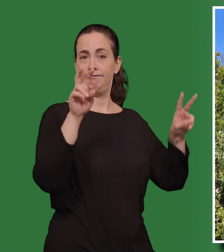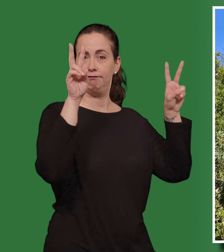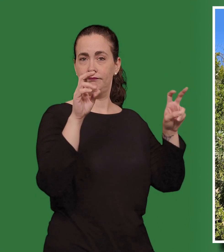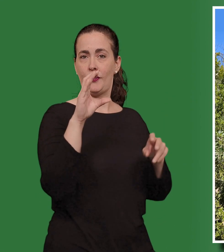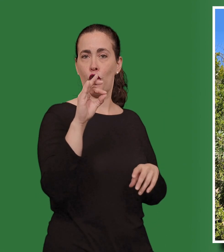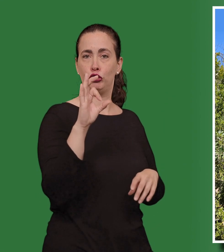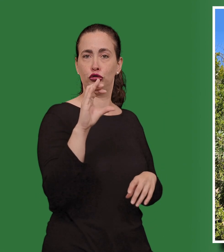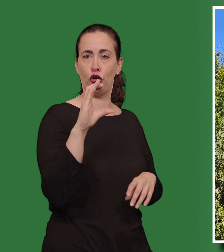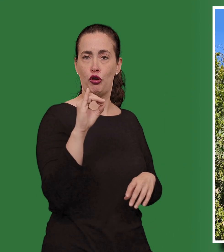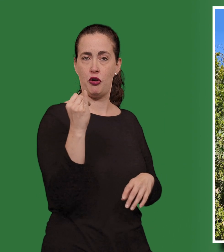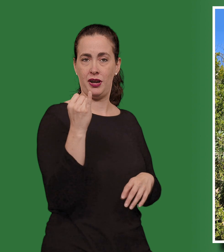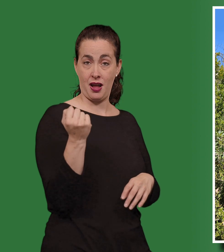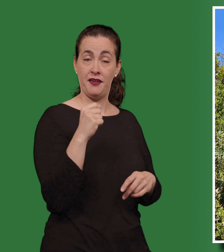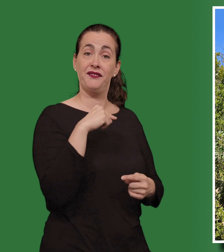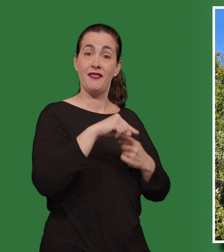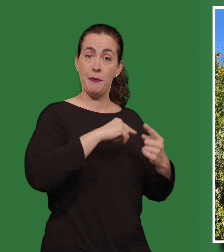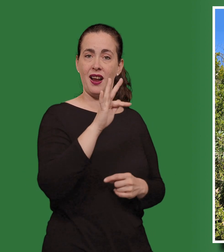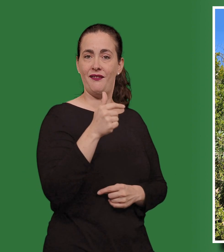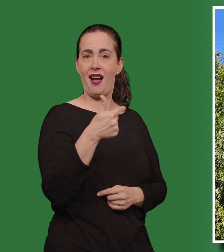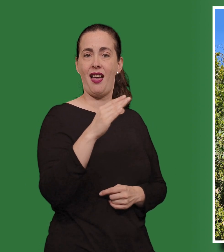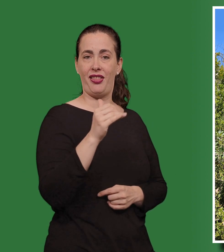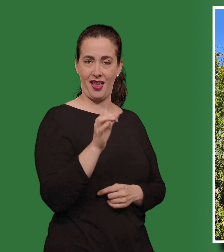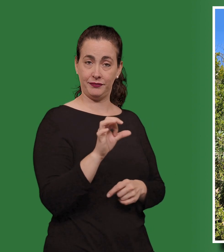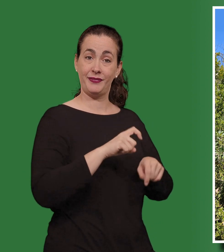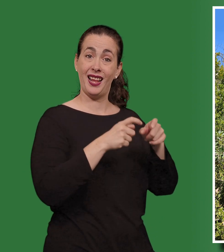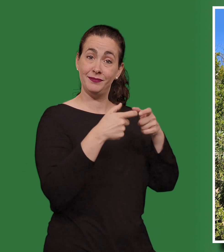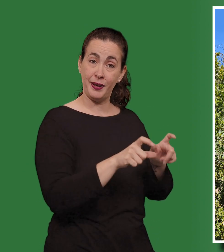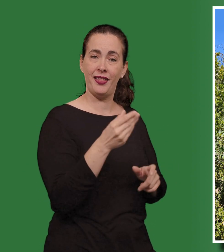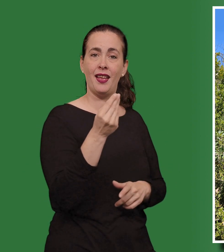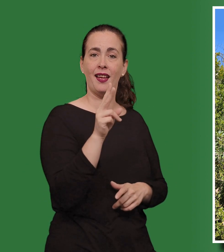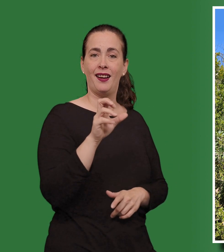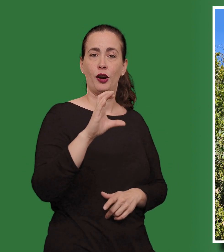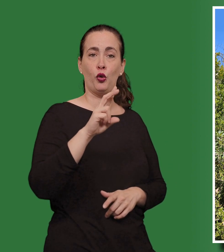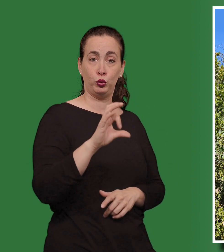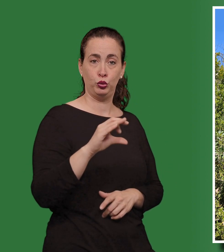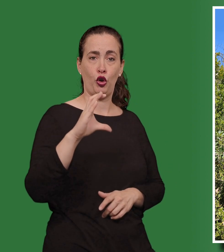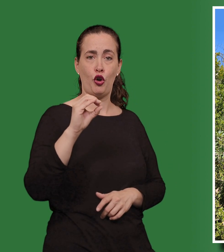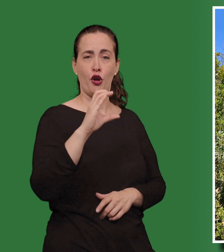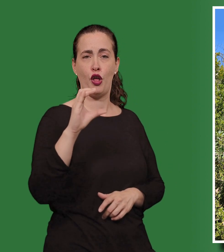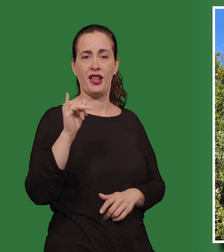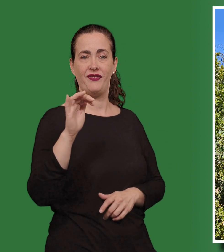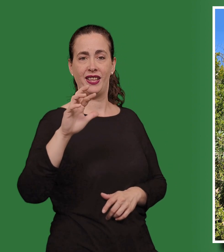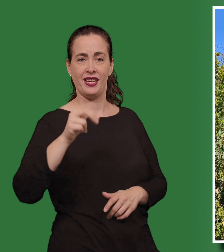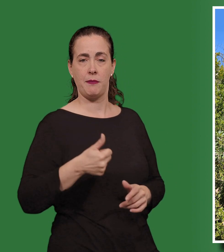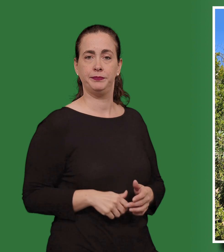GARRIC Família: Fagàcies - Quercus coccifera